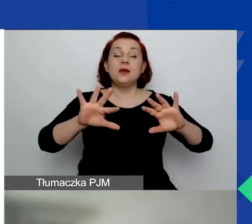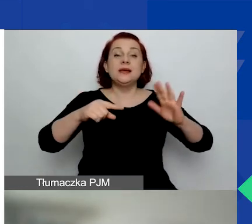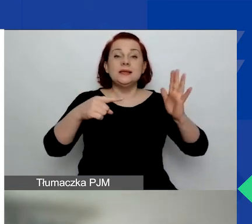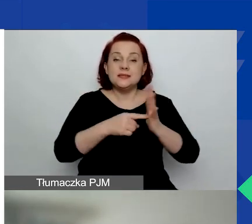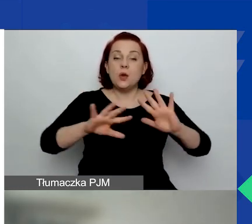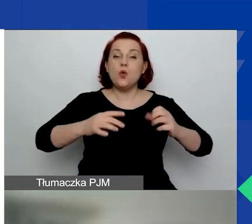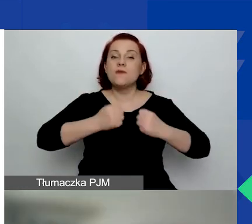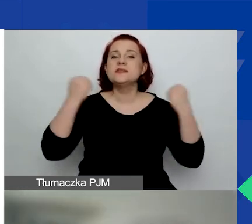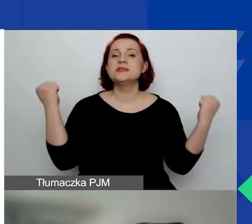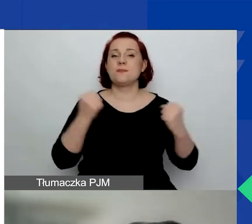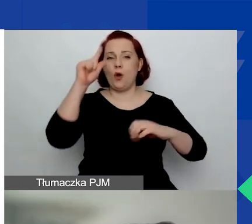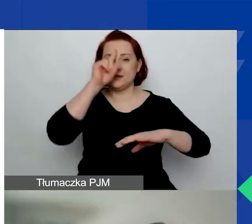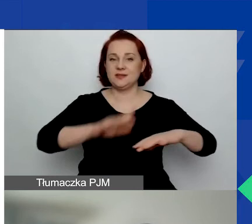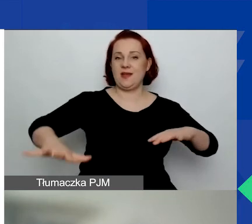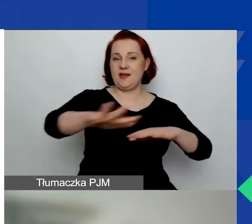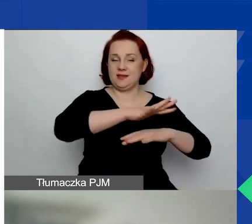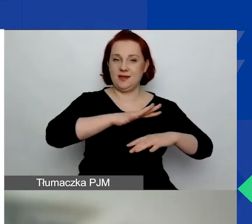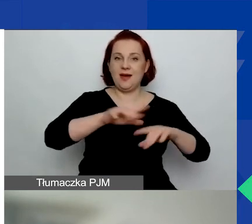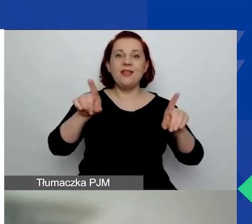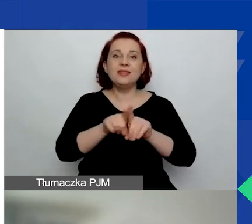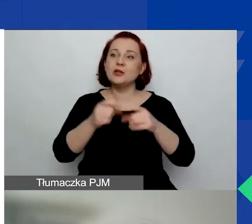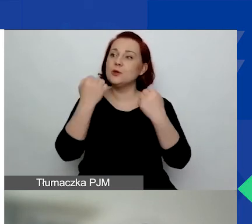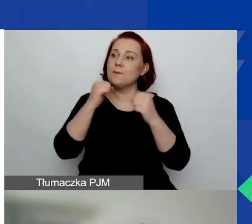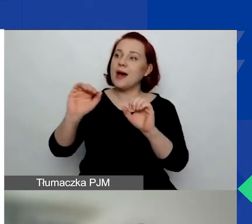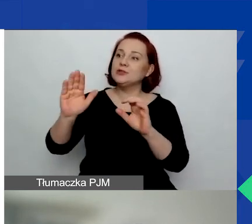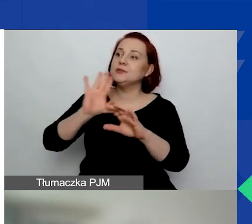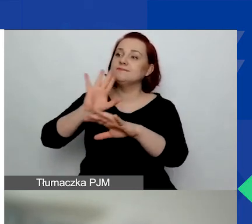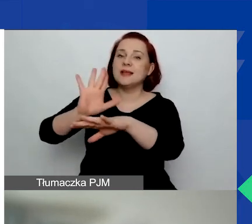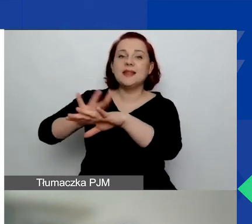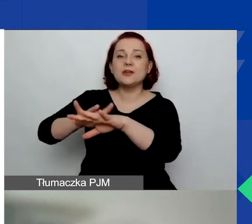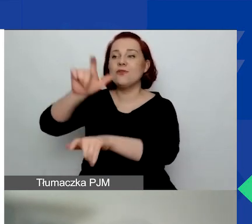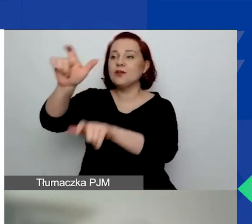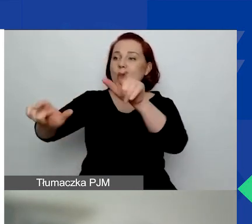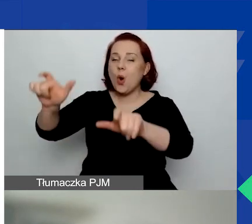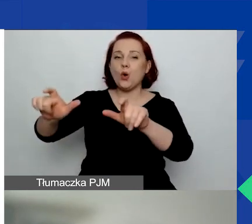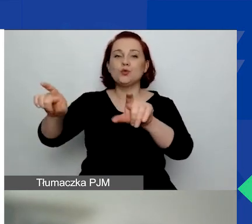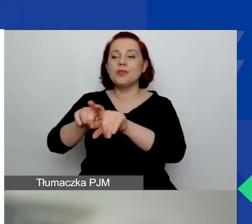aktywności obywatelskiej oraz upodmiotowienie grup zagrożonych wykluczeniem.